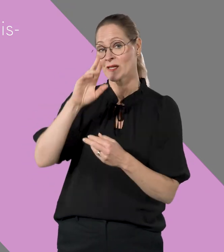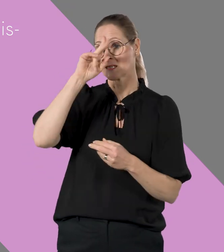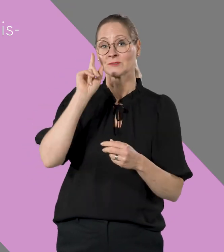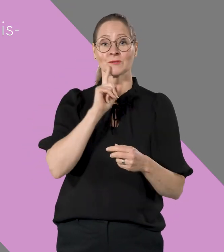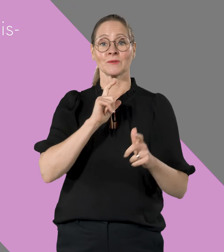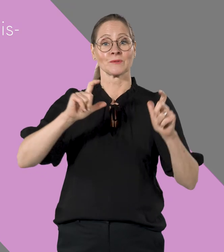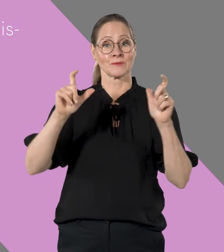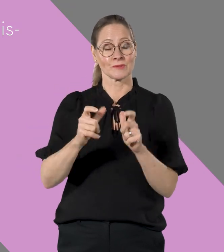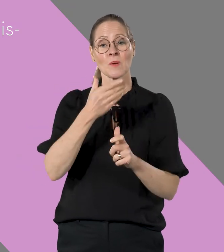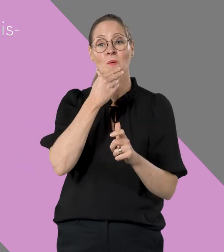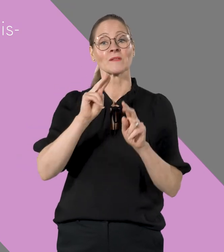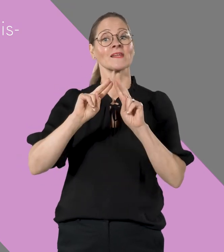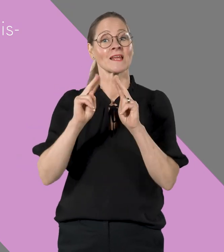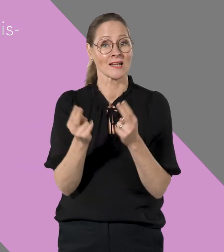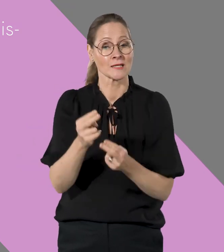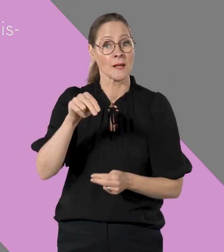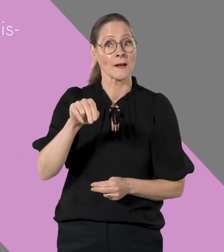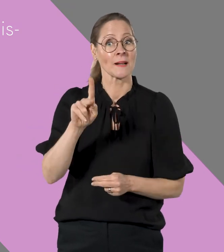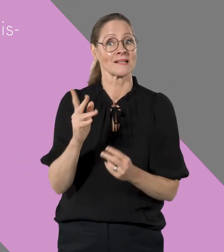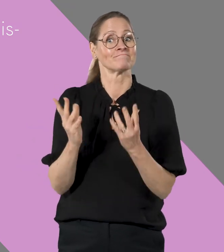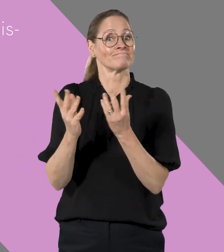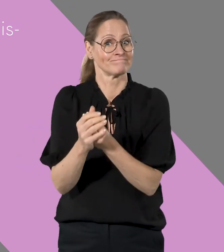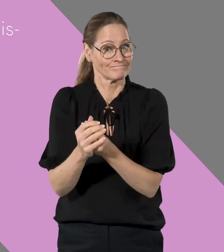Helsingin Kuurojen Yhdistyksen nuortenkerho NK:n kanssa.